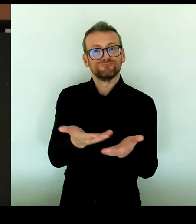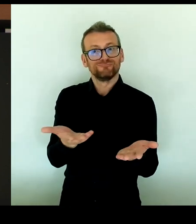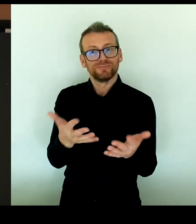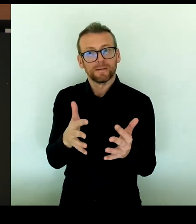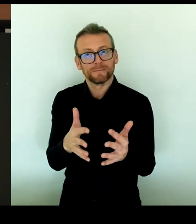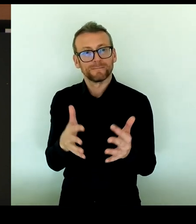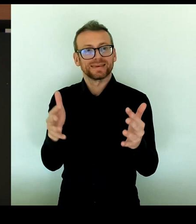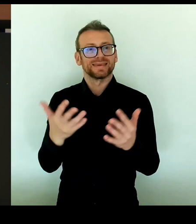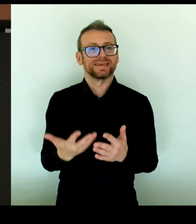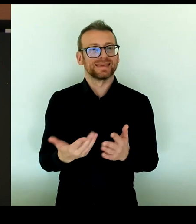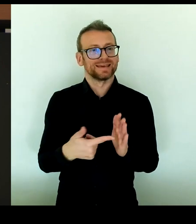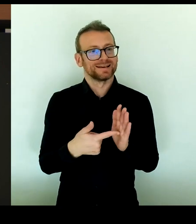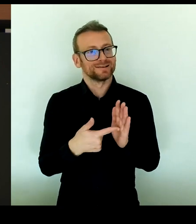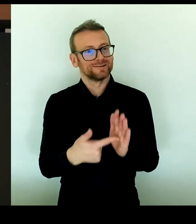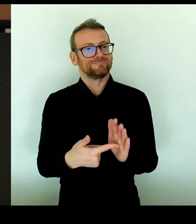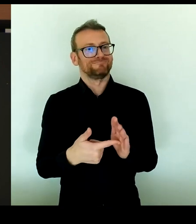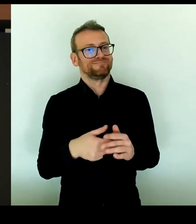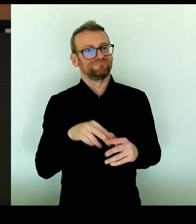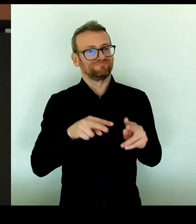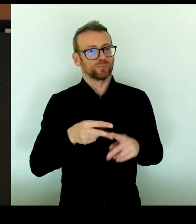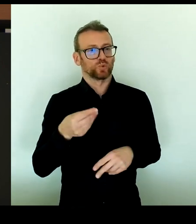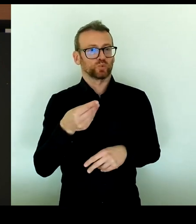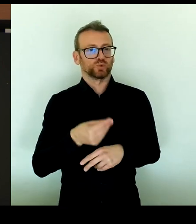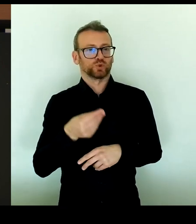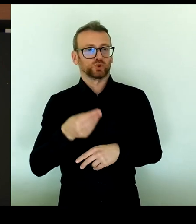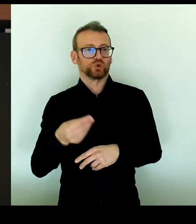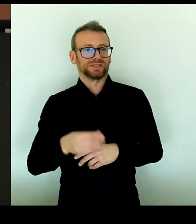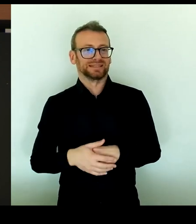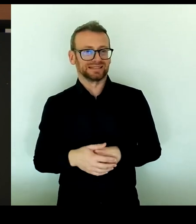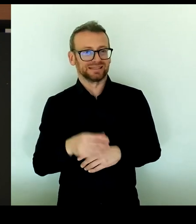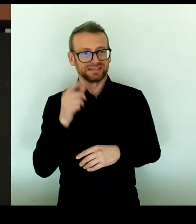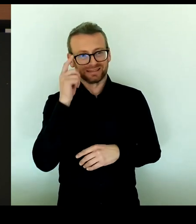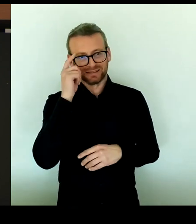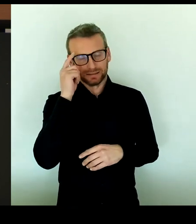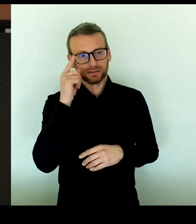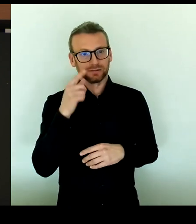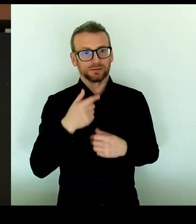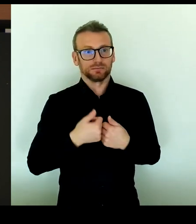Künstlerinnen und Künstlern, ihren Verbänden und Akteuren erfolgreich agieren ka.